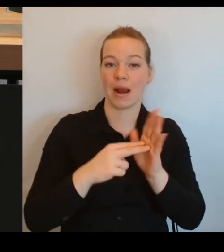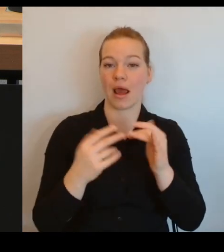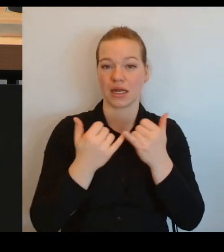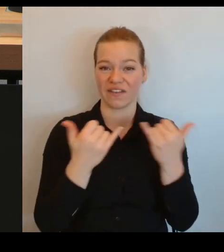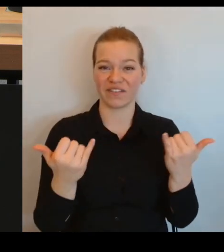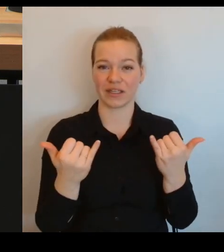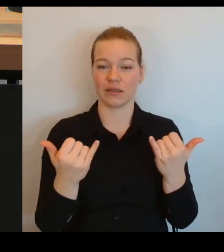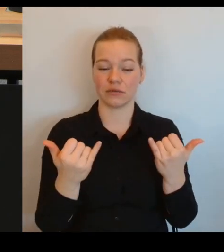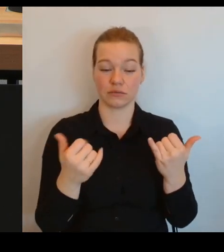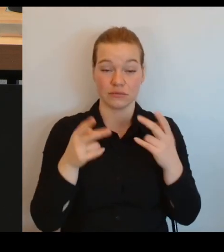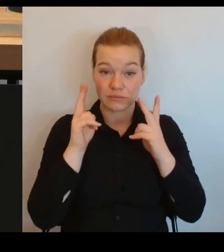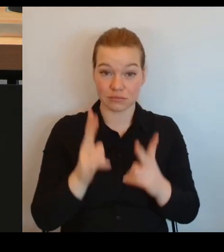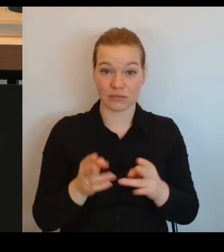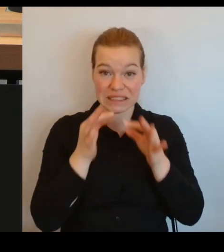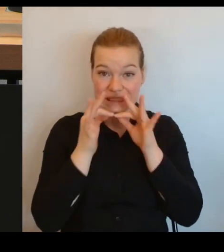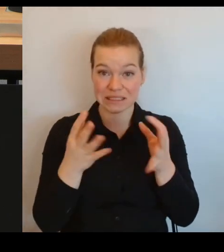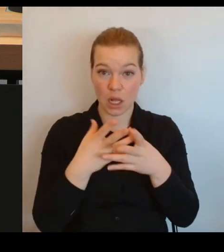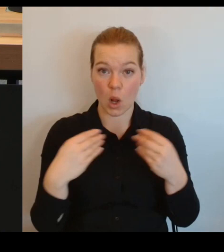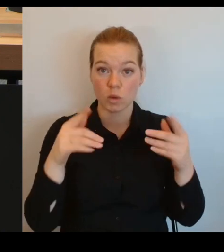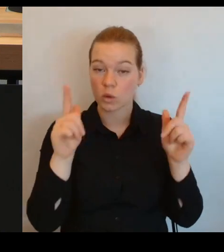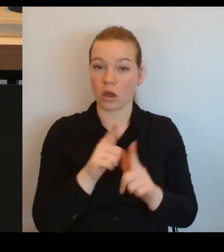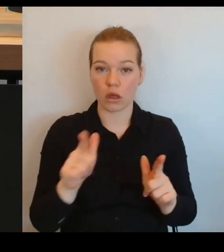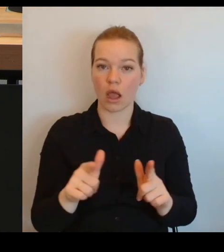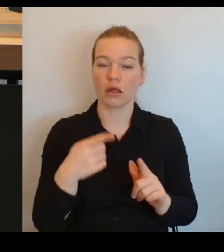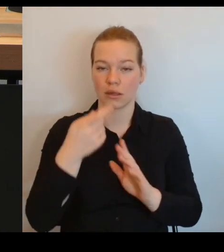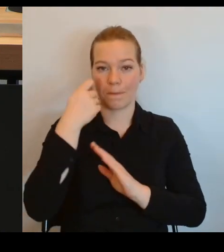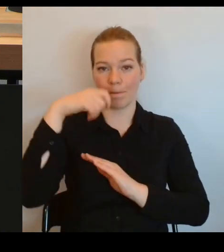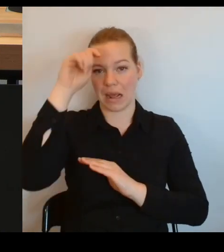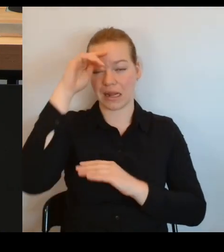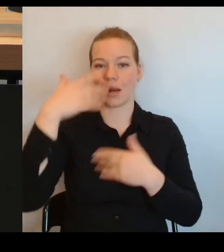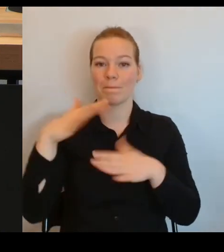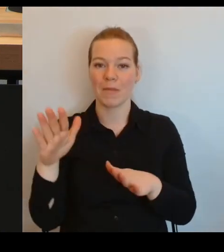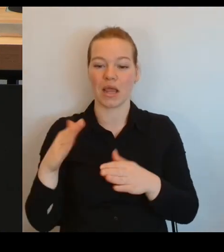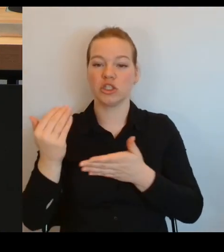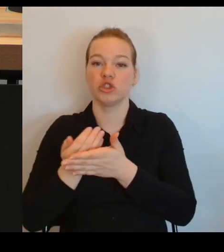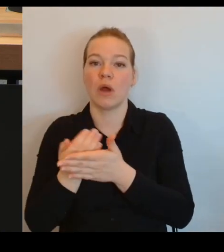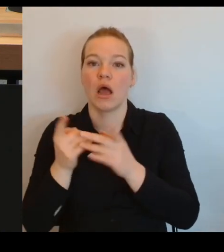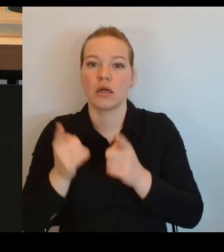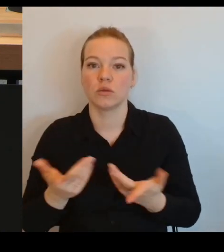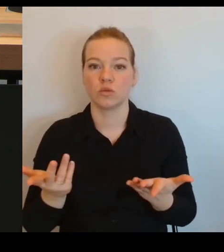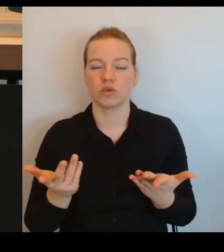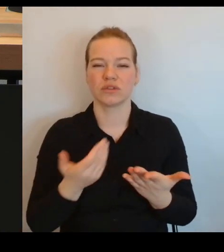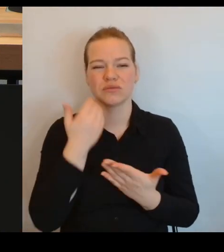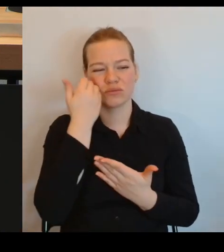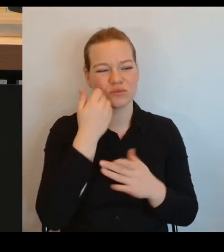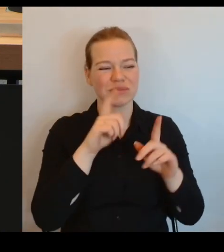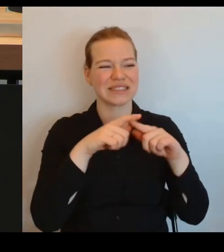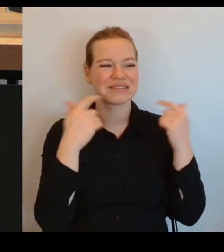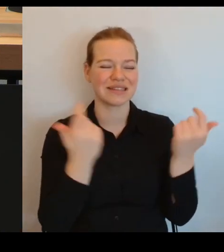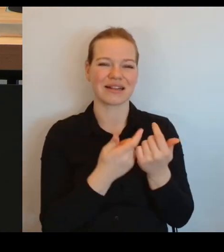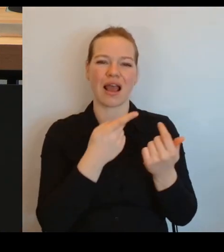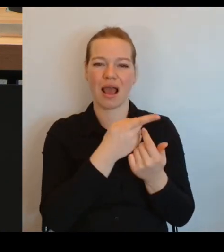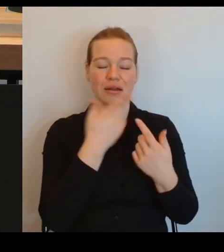Senat, wachen Sie endlich aus Ihrem Winterschlaf auf, Beenden Sie die organisierte Verantwortungslosigkeit und kommen Sie ins Machen.